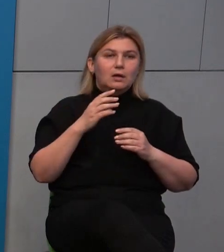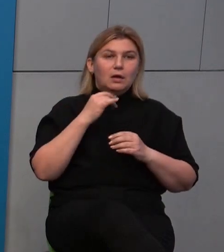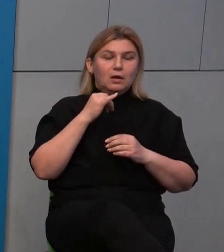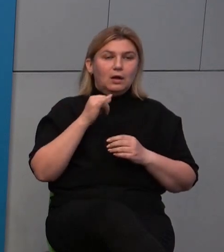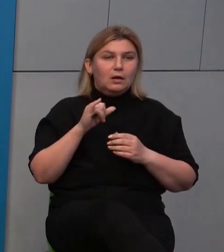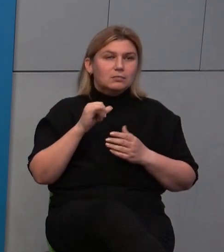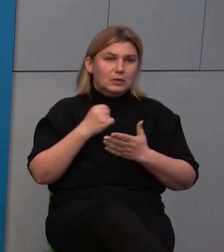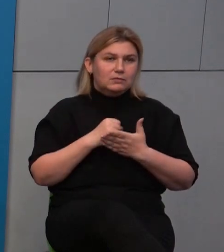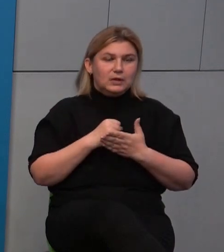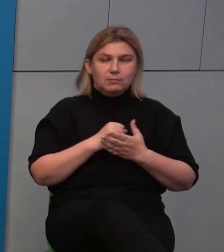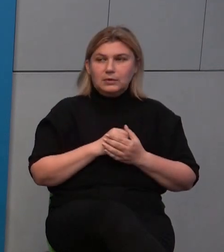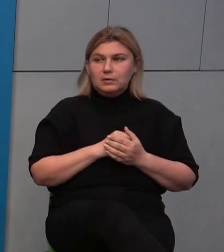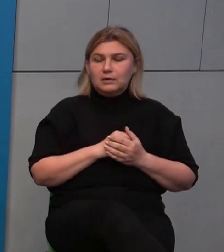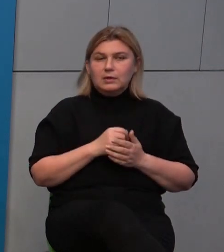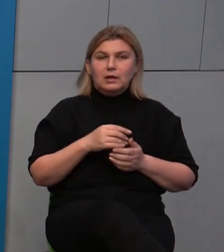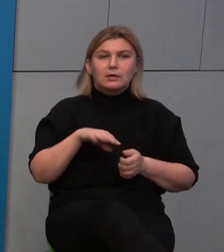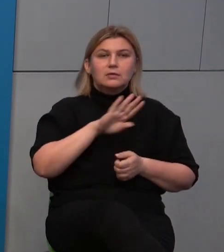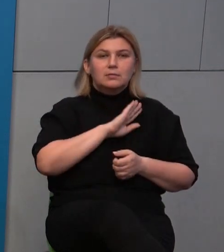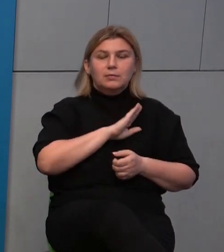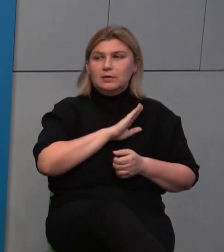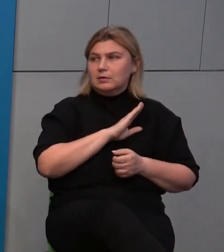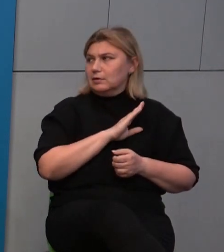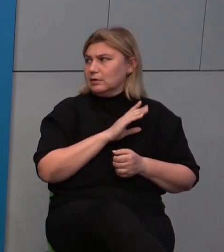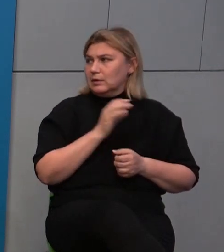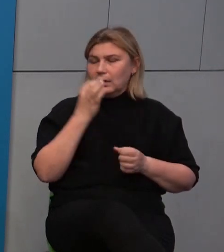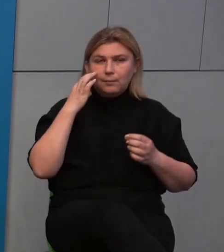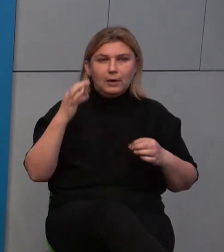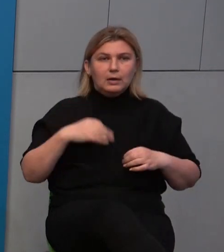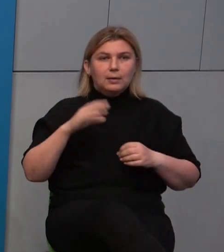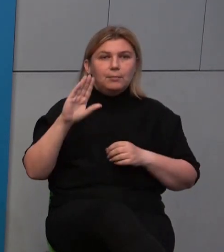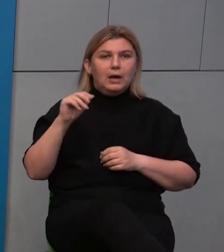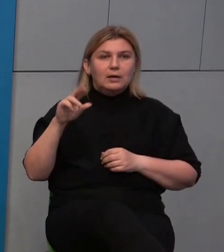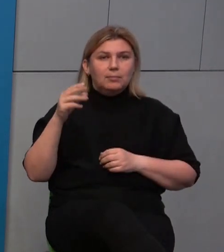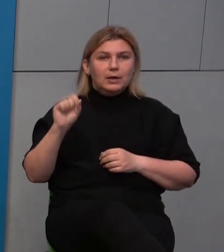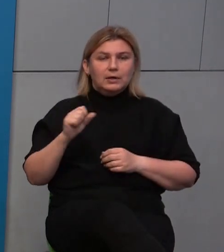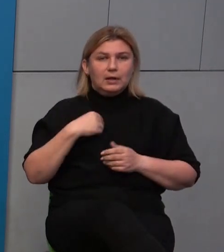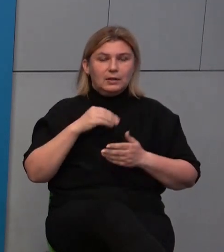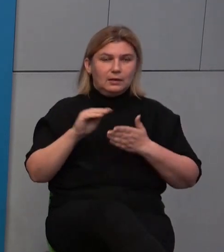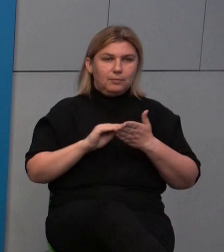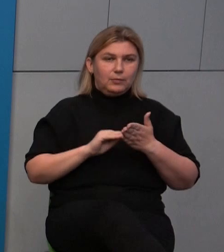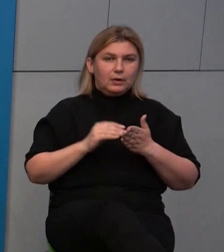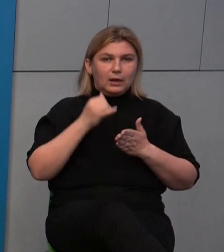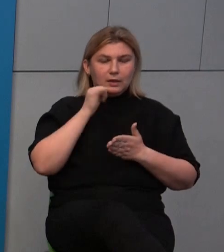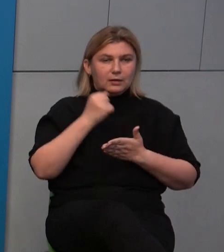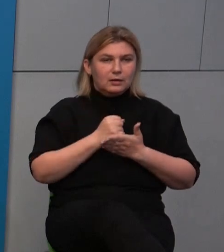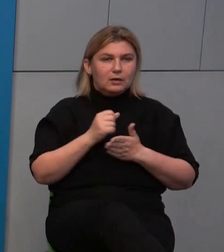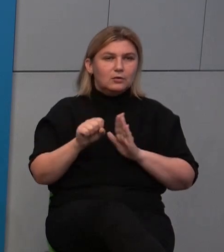Ale kiedy zmarła pani Barbara, ja napisałam list do pana Tomasza